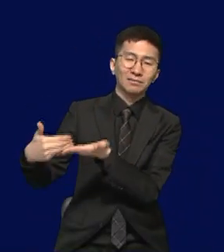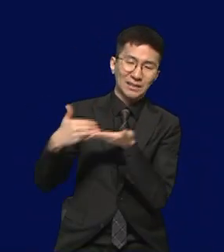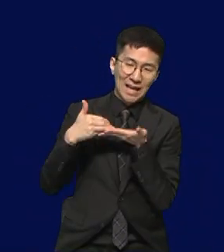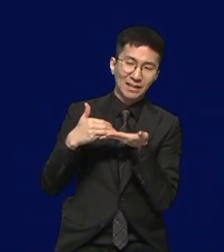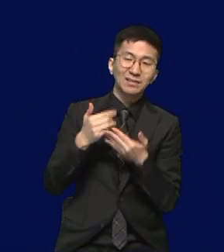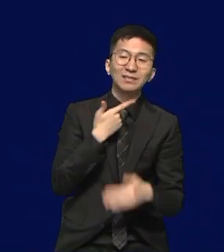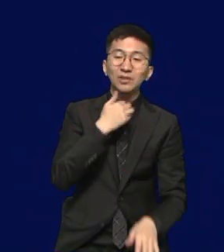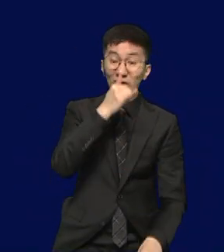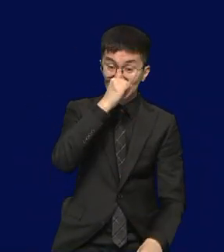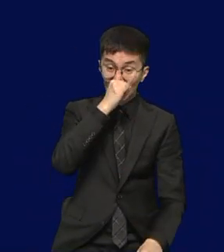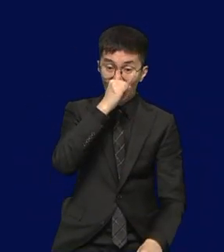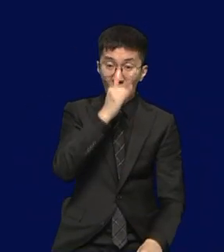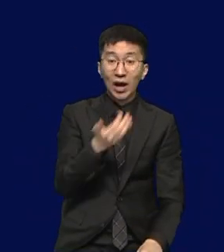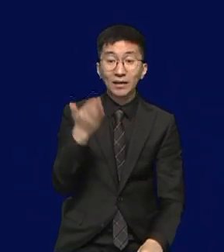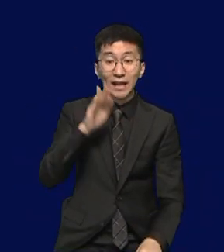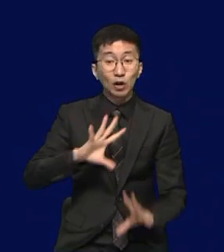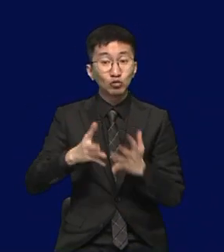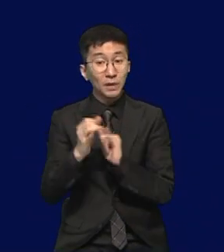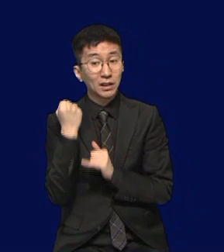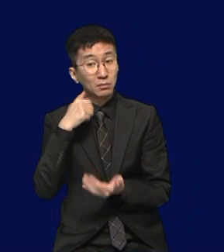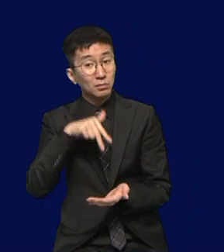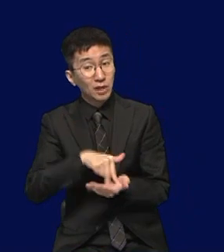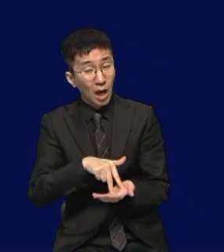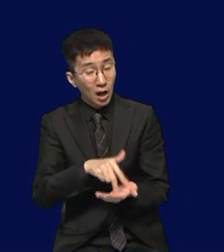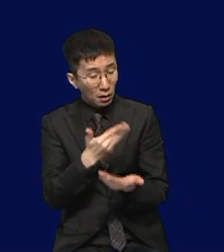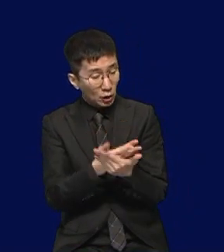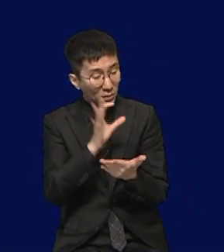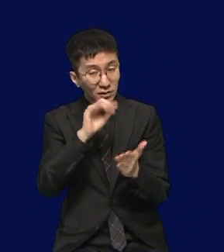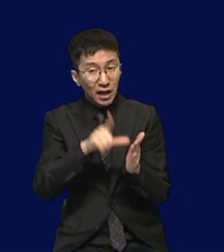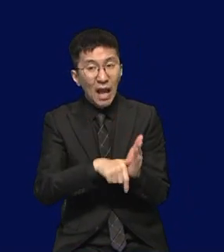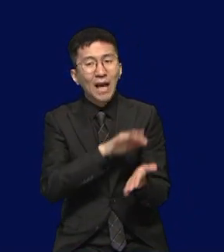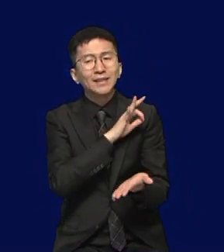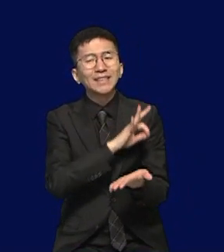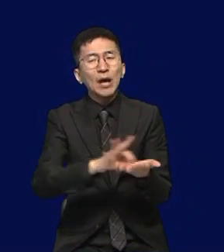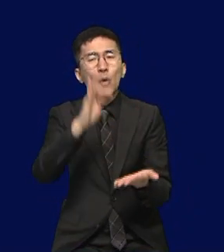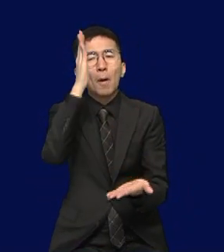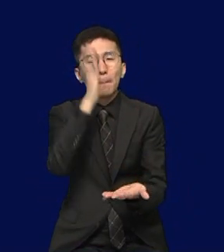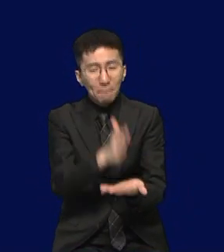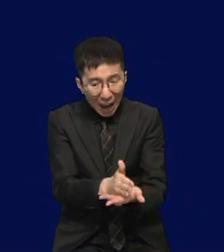비판했는데 국민의힘은 문서상으로도 자료 사용 금지지 지참 금지가 아니라고